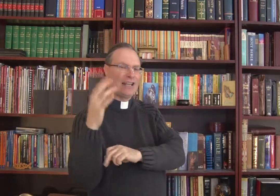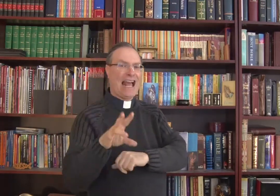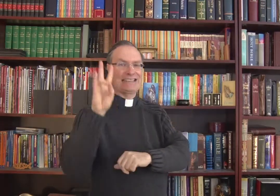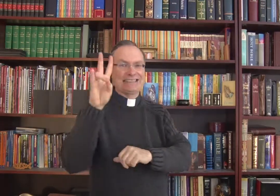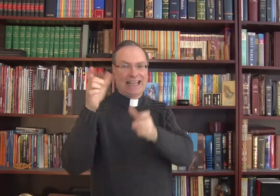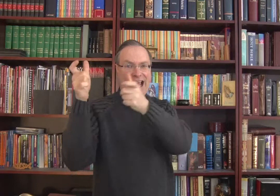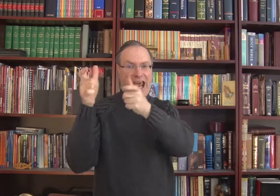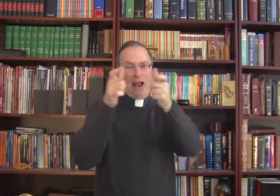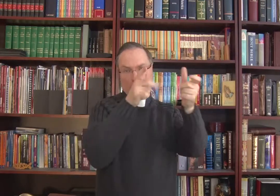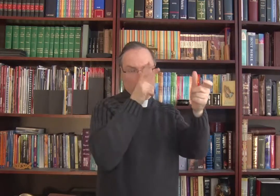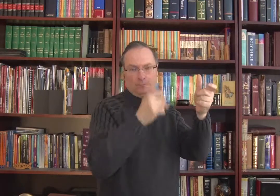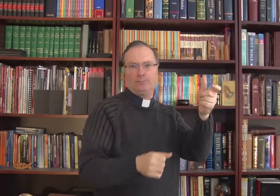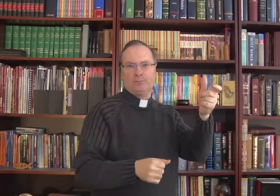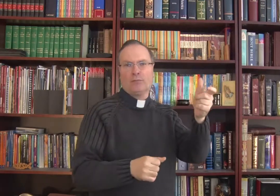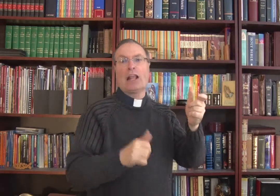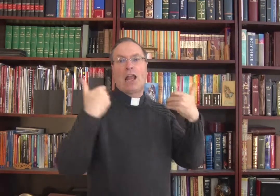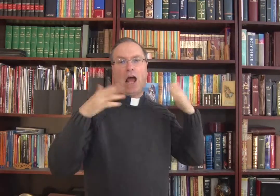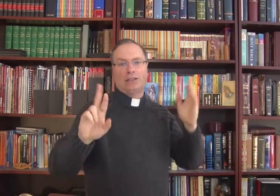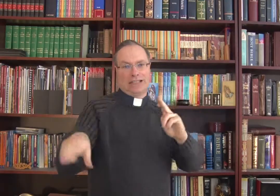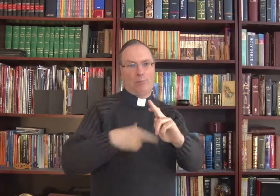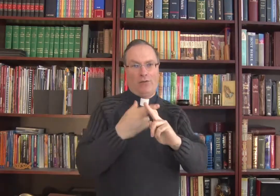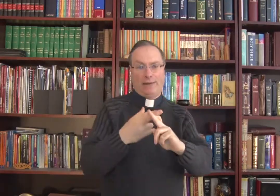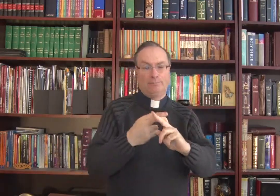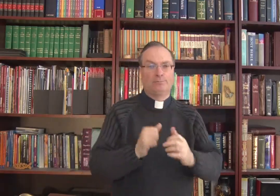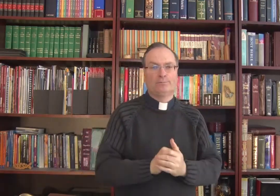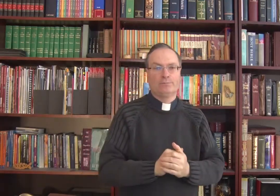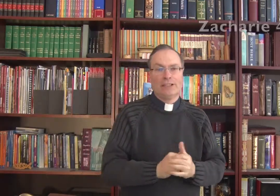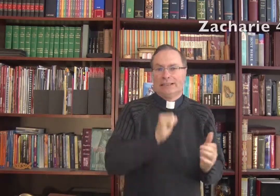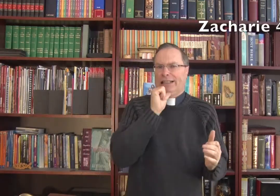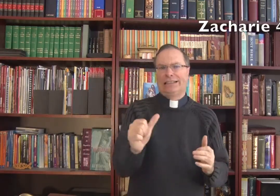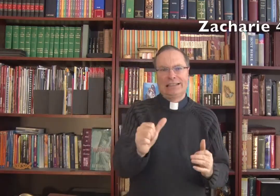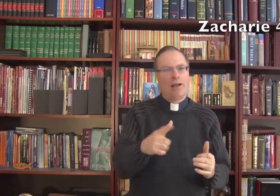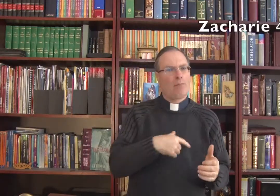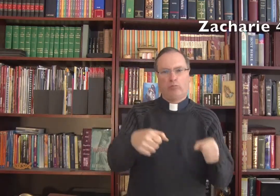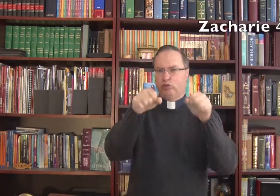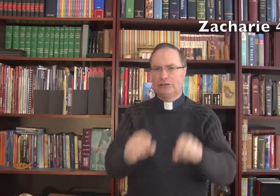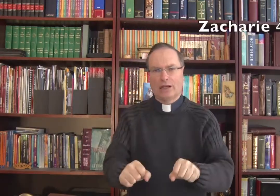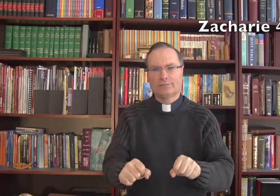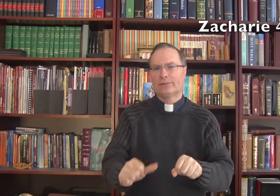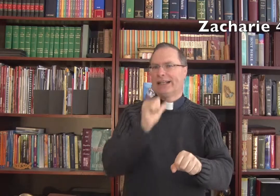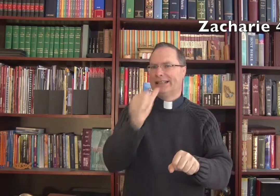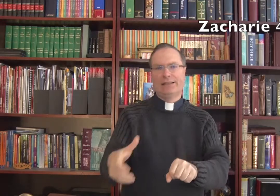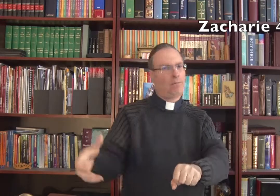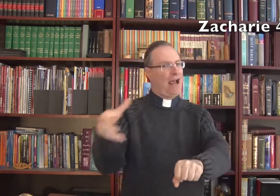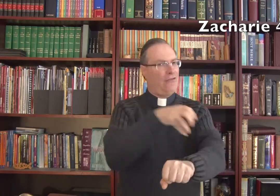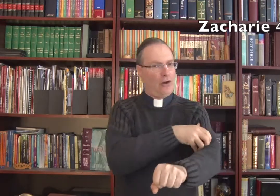à sept lampes, l’ange répondait: «Ce n'est ni par la puissance ni par la force,